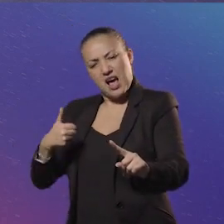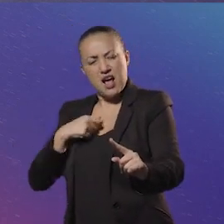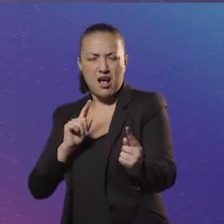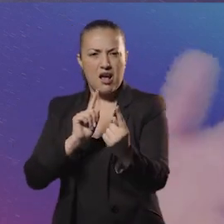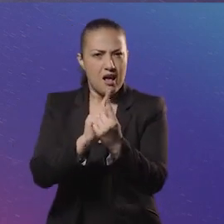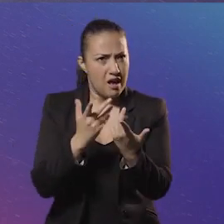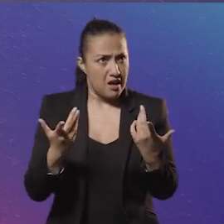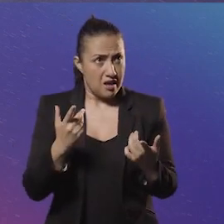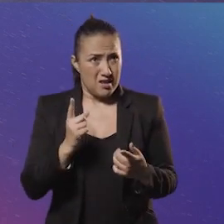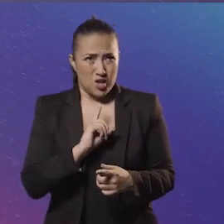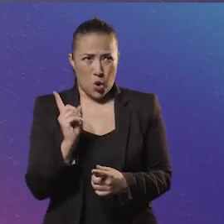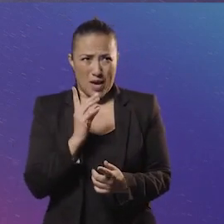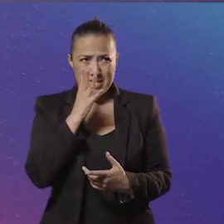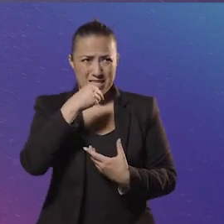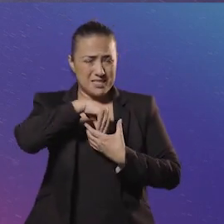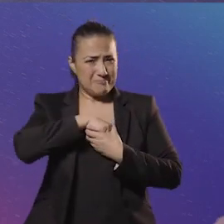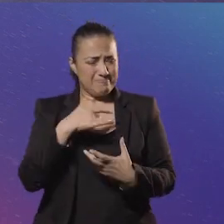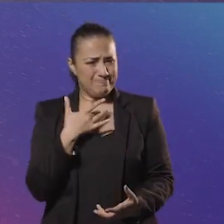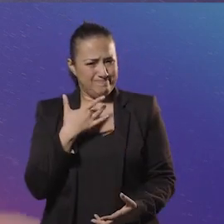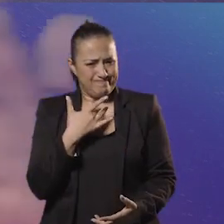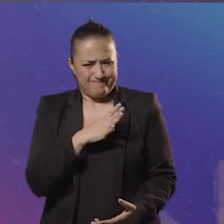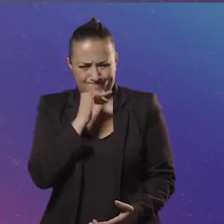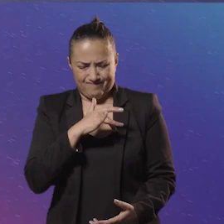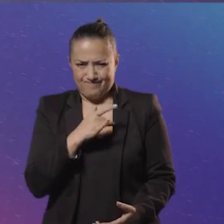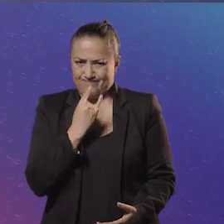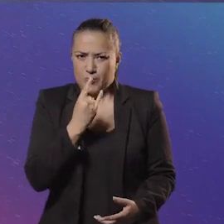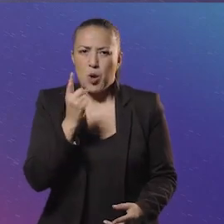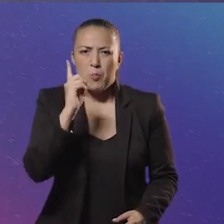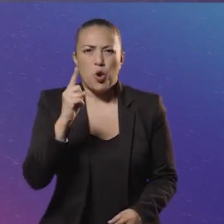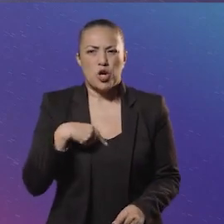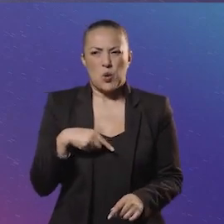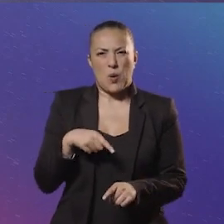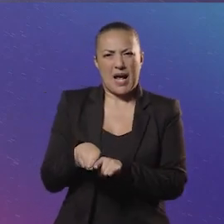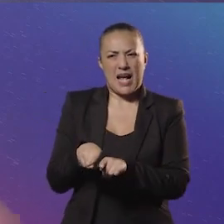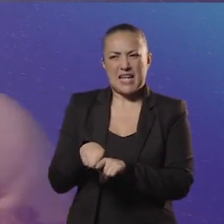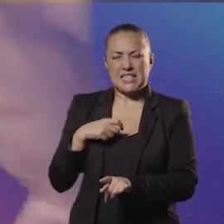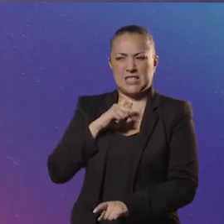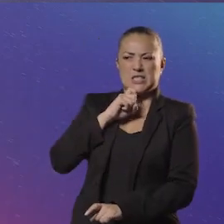Si esto definitivamente no está en el rango del deseo, porque nuestro deseo también es racista, nuestro deseo